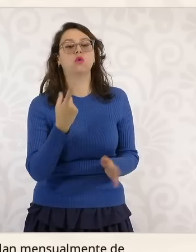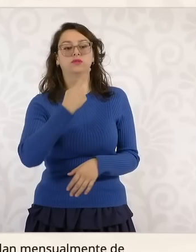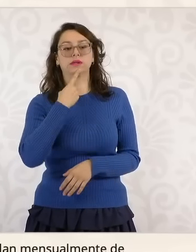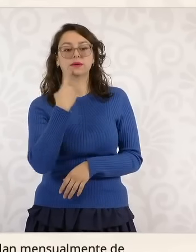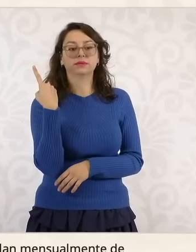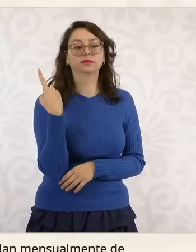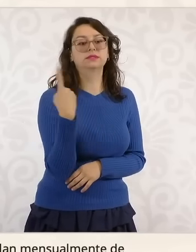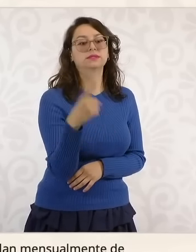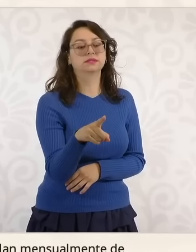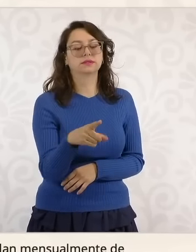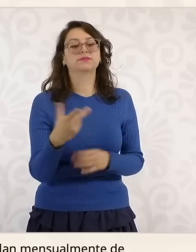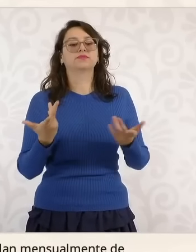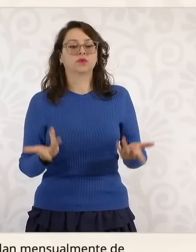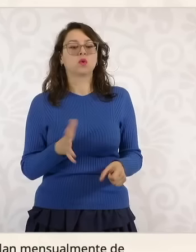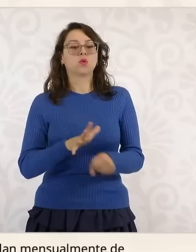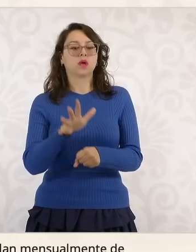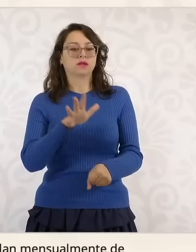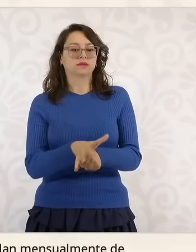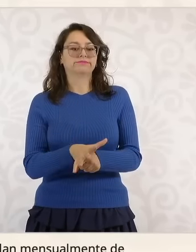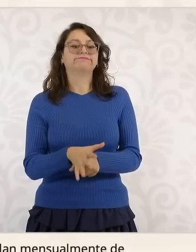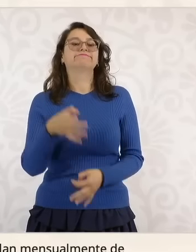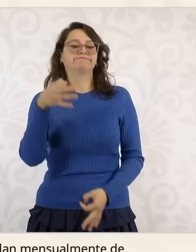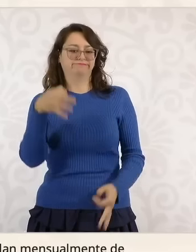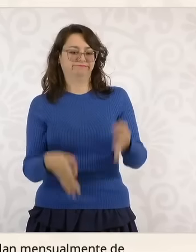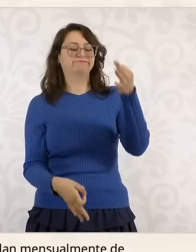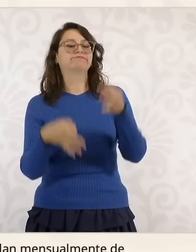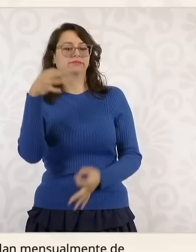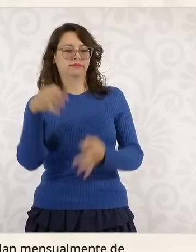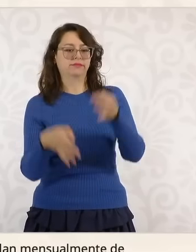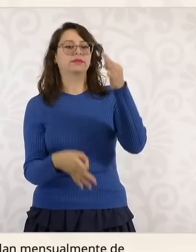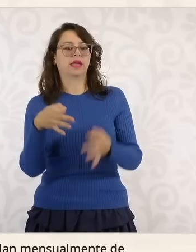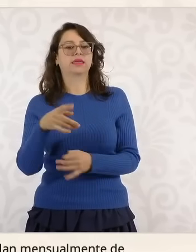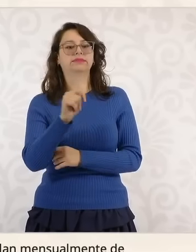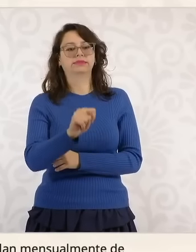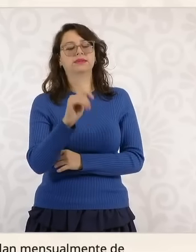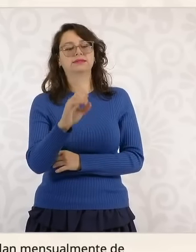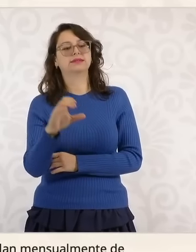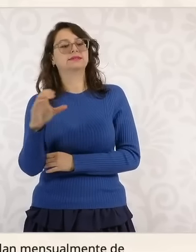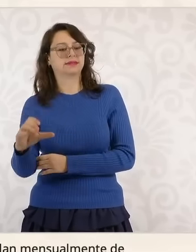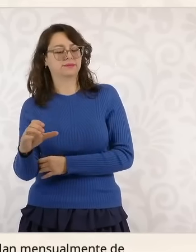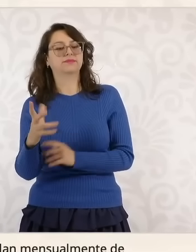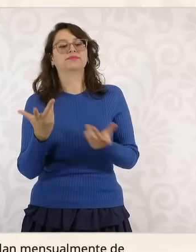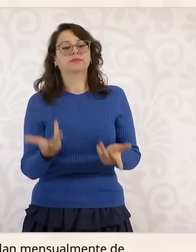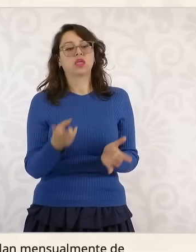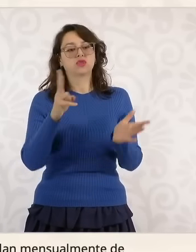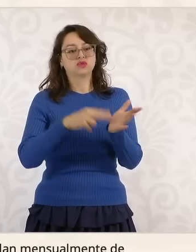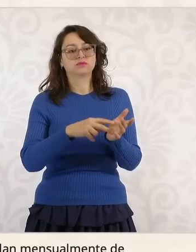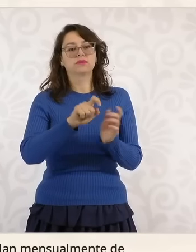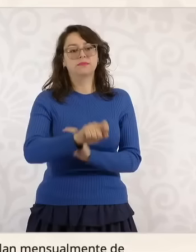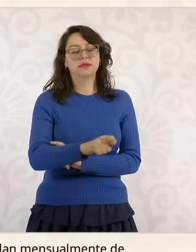ahora ante el Poder Judicial de la Federación, donde los tribunales colegiados en 2024 y 2025,